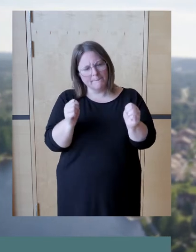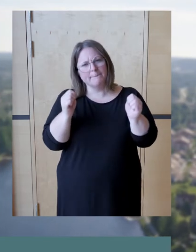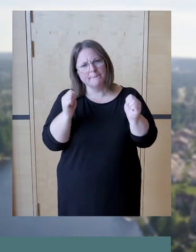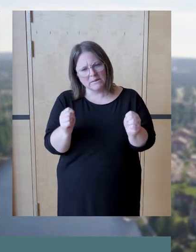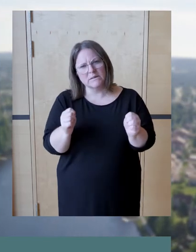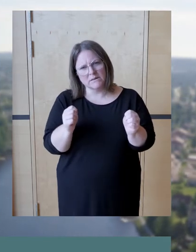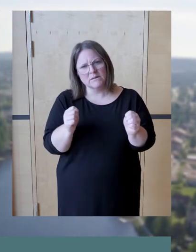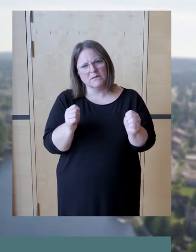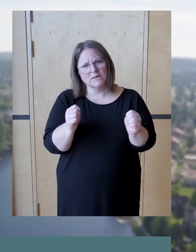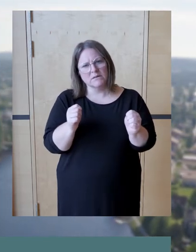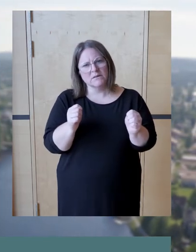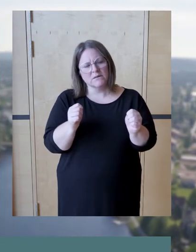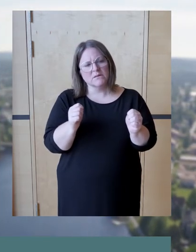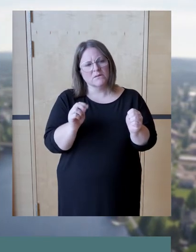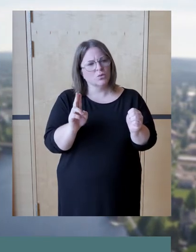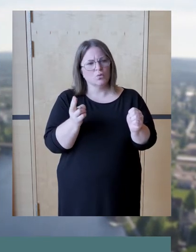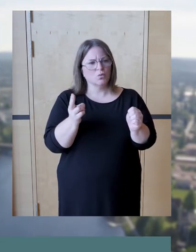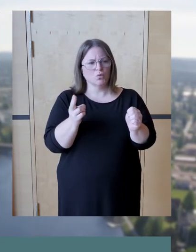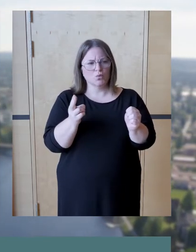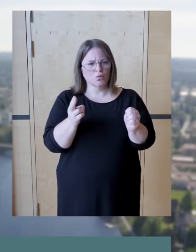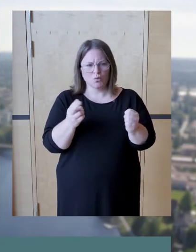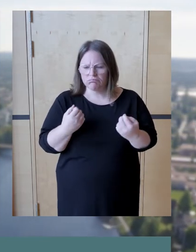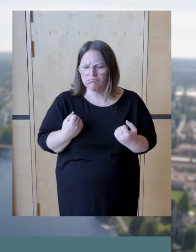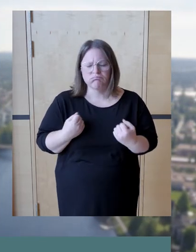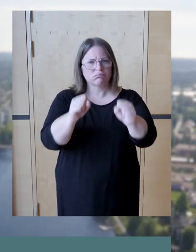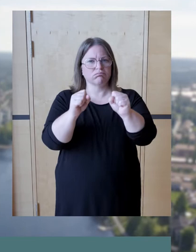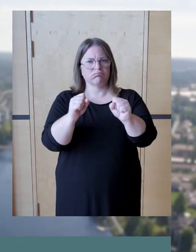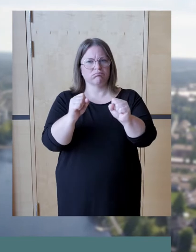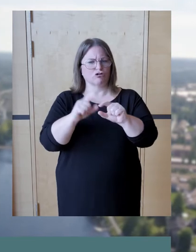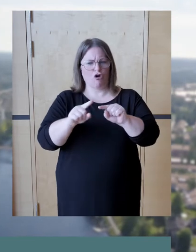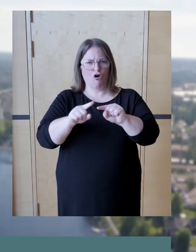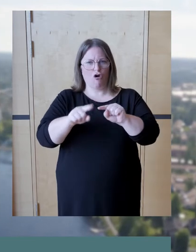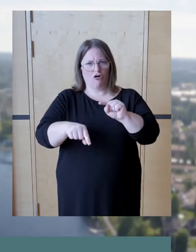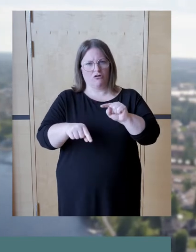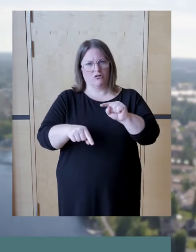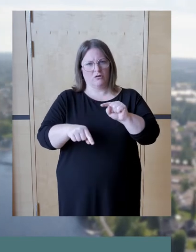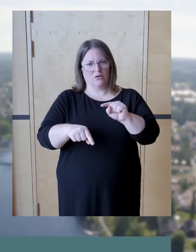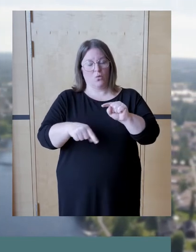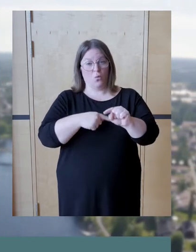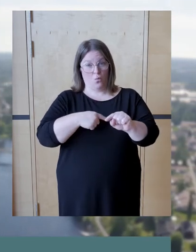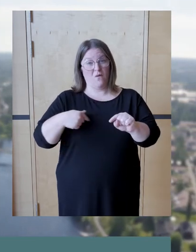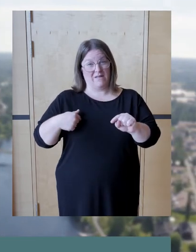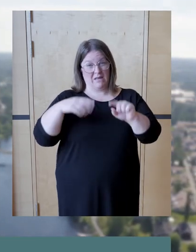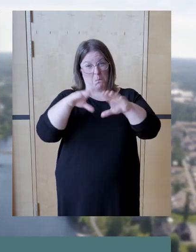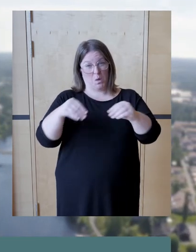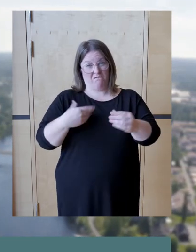Allt det där kommer så fort som möjligt att de tankarna trodde vi från kommunstyrelse då kommer vi att märka också Budgetförslaget som vi lägger nästa vecka